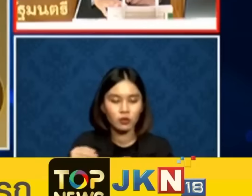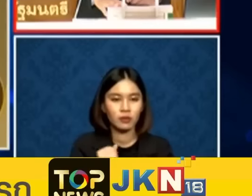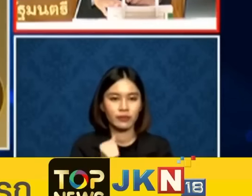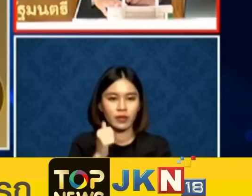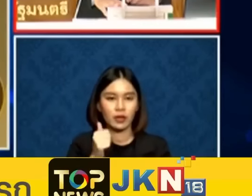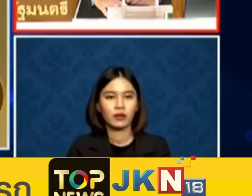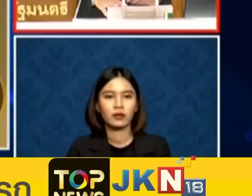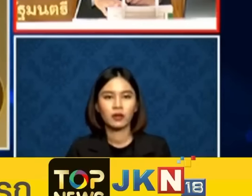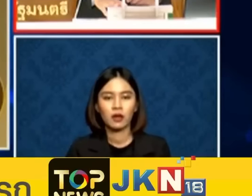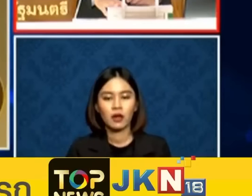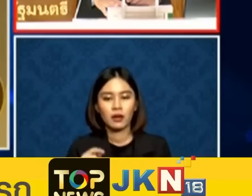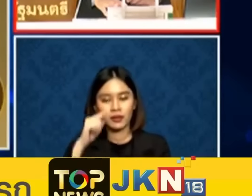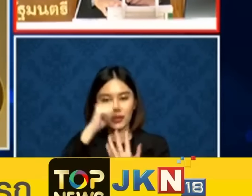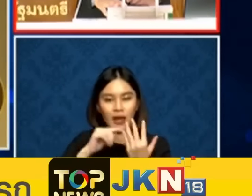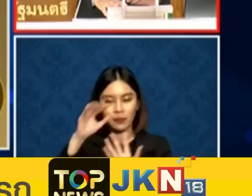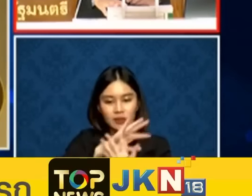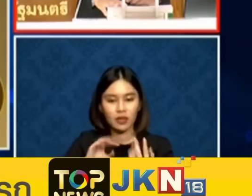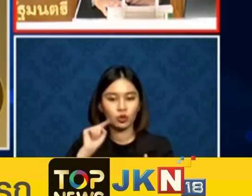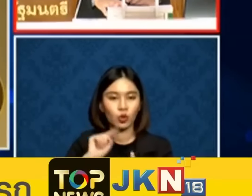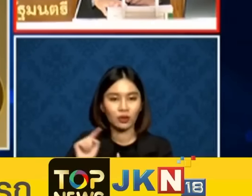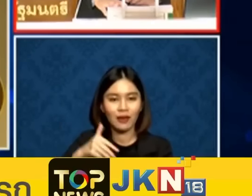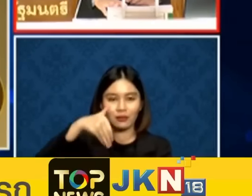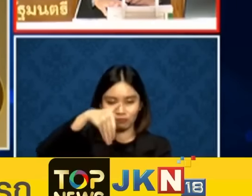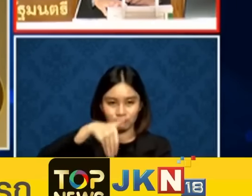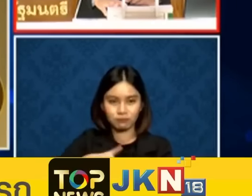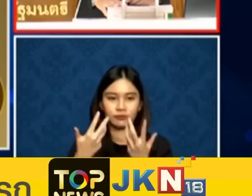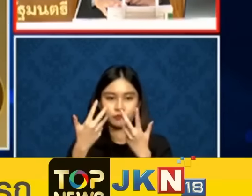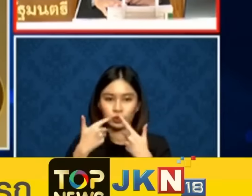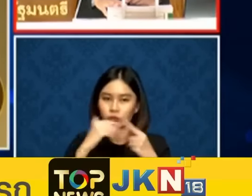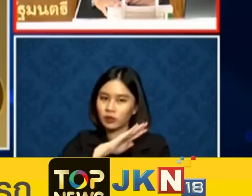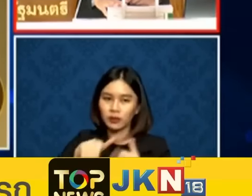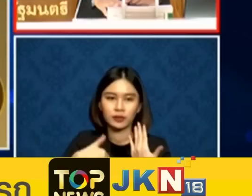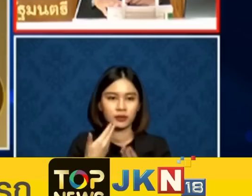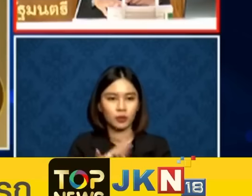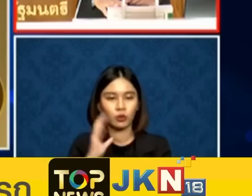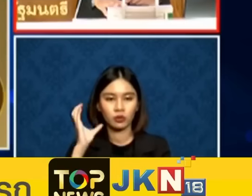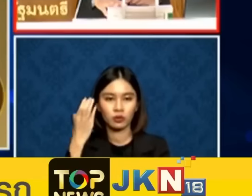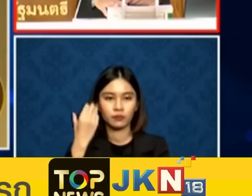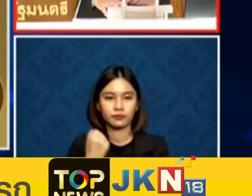ทำให้ประเทศไทยเหมาะนี่ครับท่านผู้ชมฮ นายกกะแอมไป 2 ครั้งนะเออกะแอมไป 2 ครั้ง